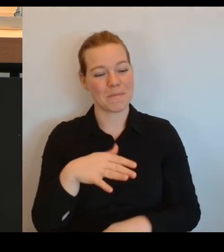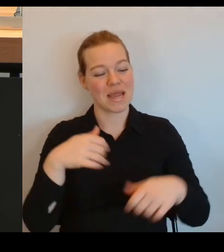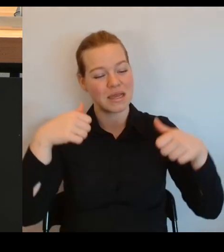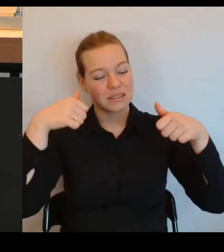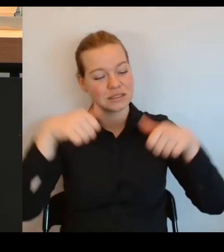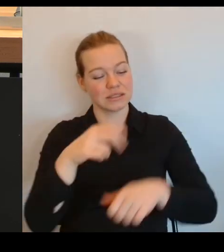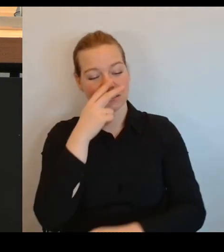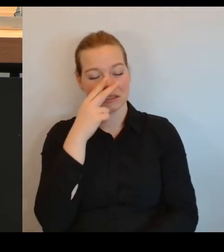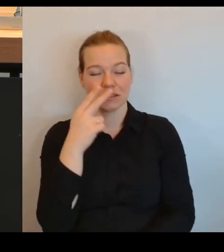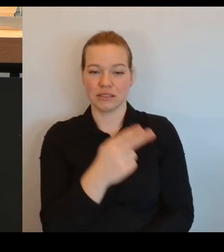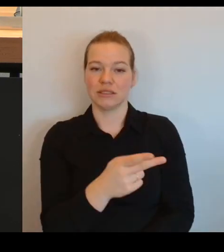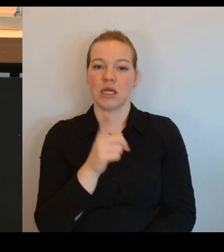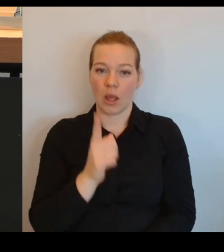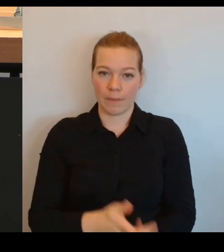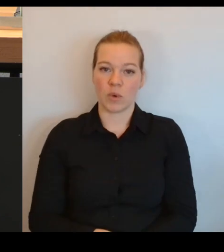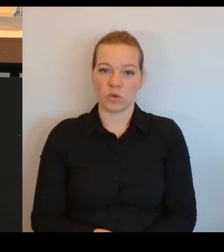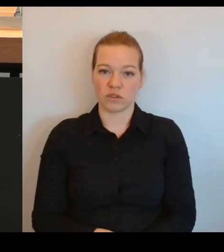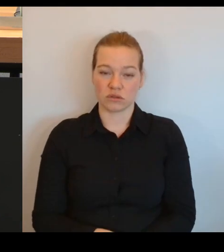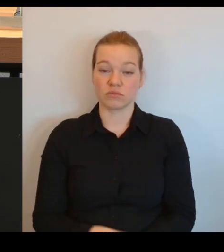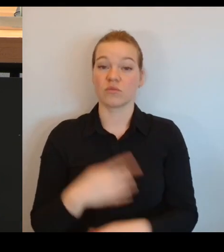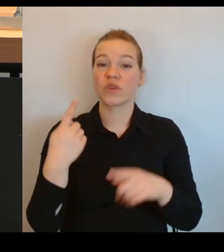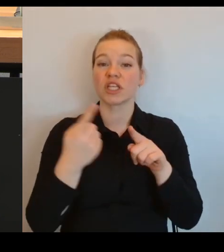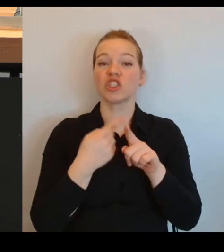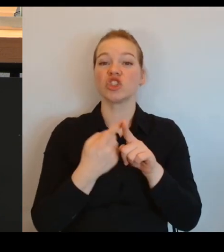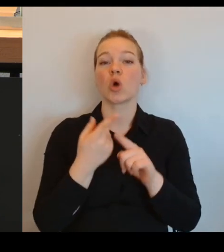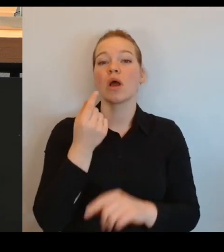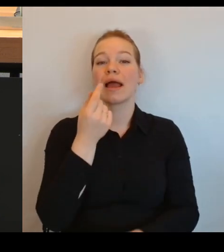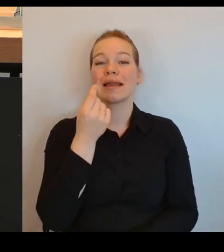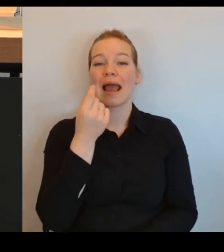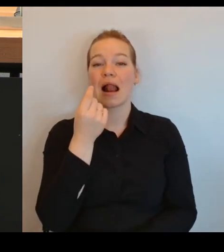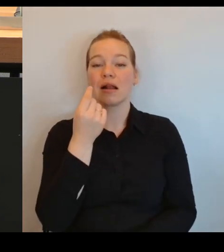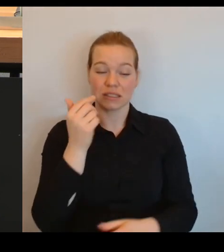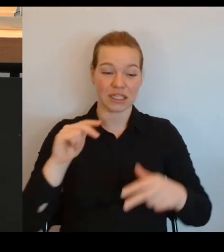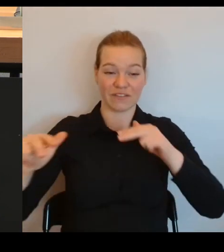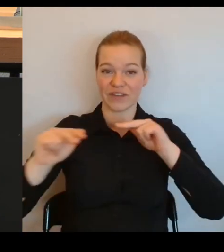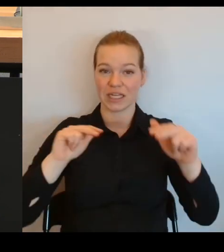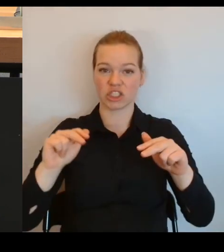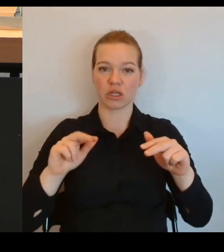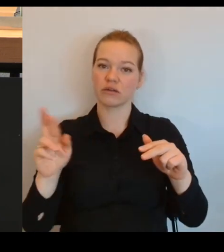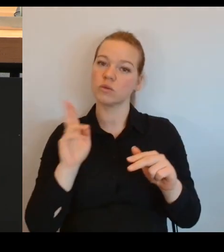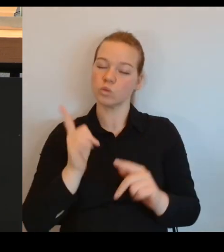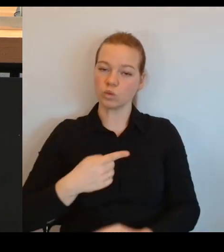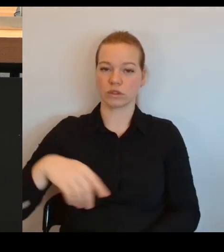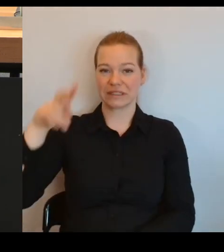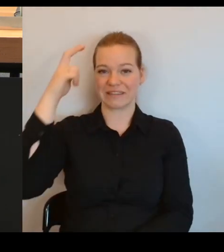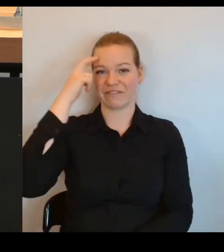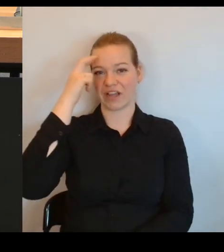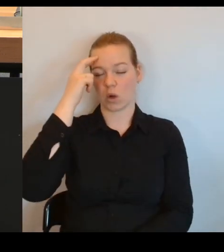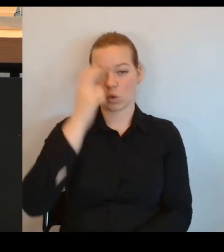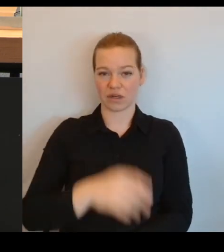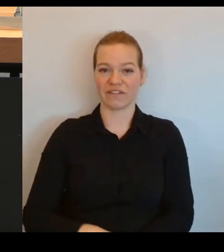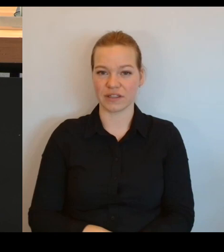und wie ein ehrbarer Kaufmann mit diesen Geldern umzugehen. Nicht mehr und auch nicht weniger. Meine Damen und Herren.